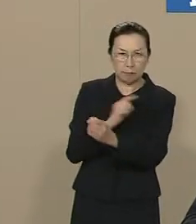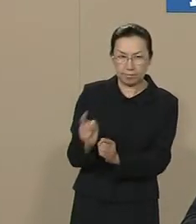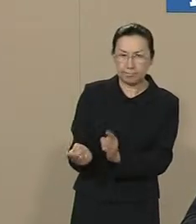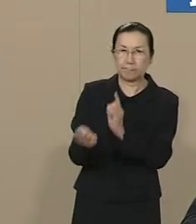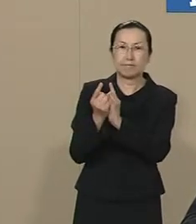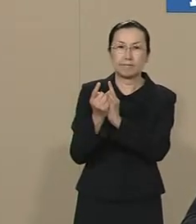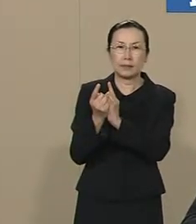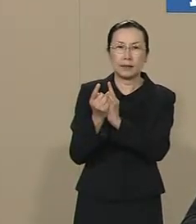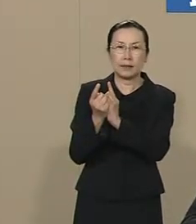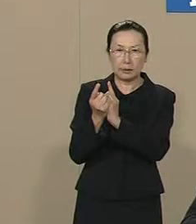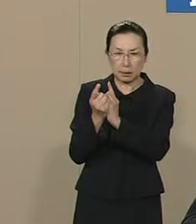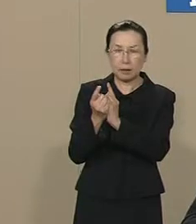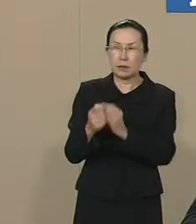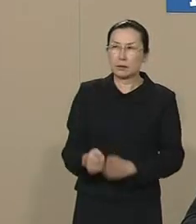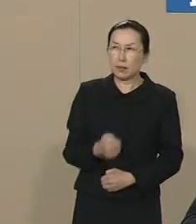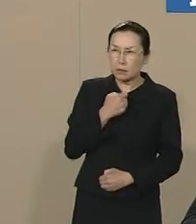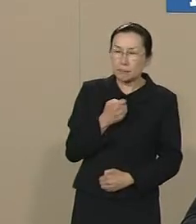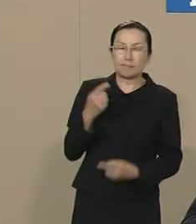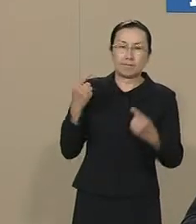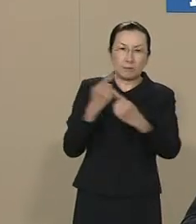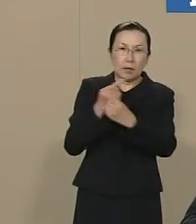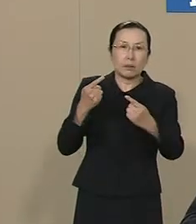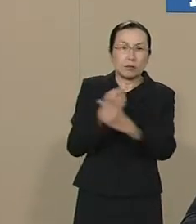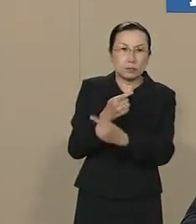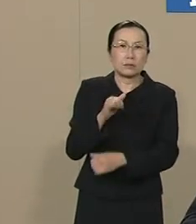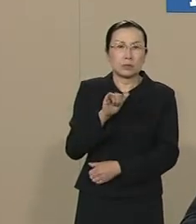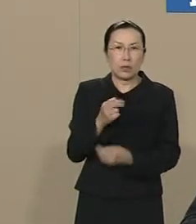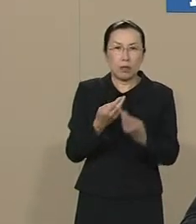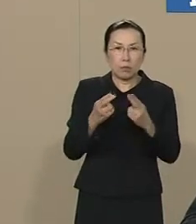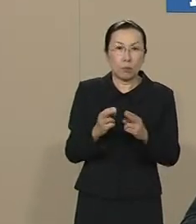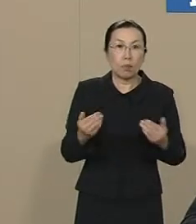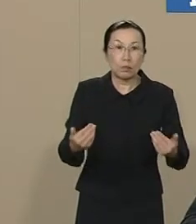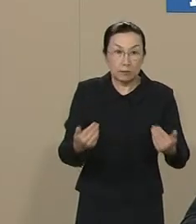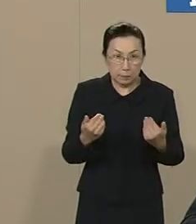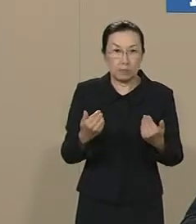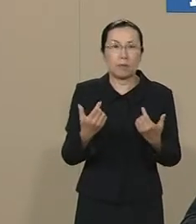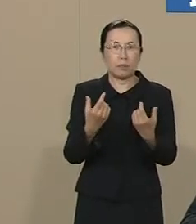正すべきを正していく野党が 必要です｡